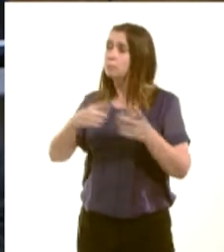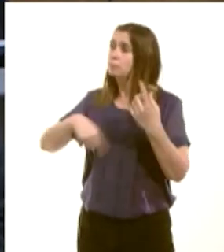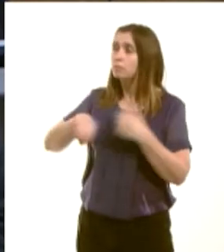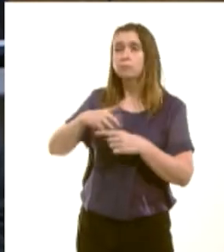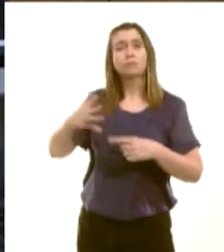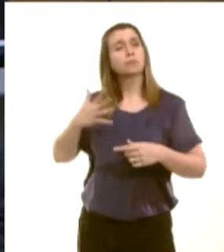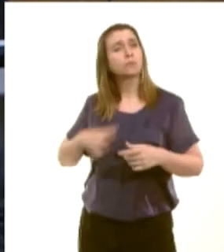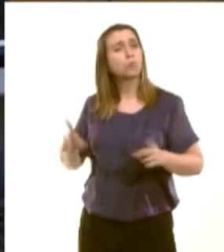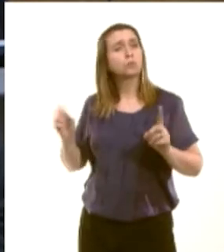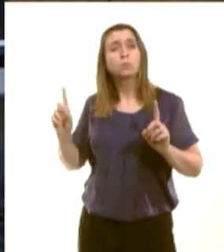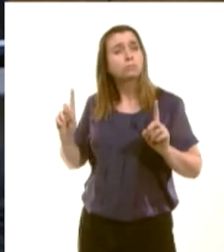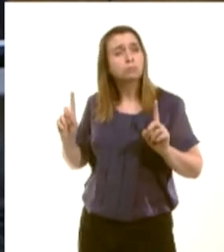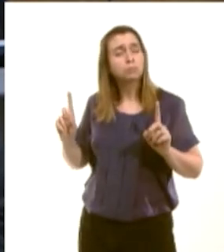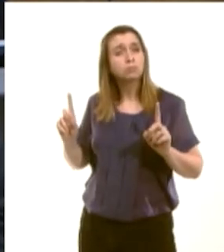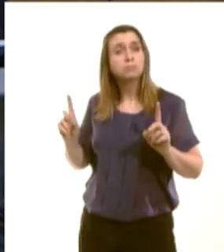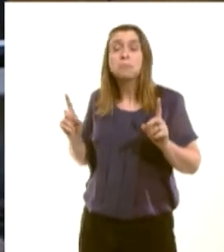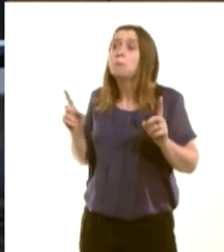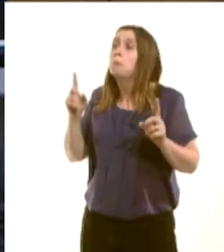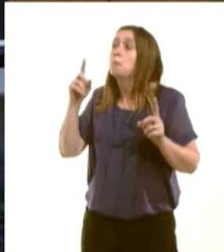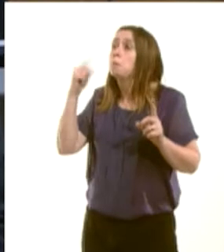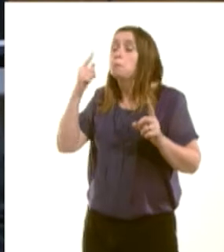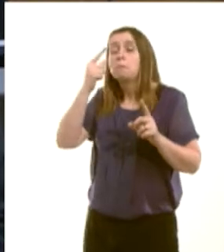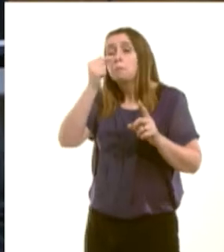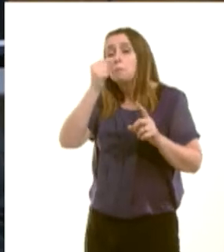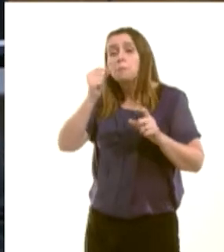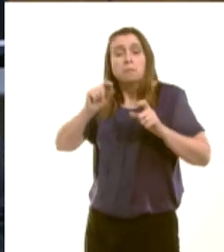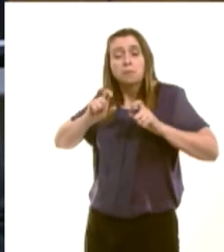hyn o bryd, wrth gwrs, maeín rhaid ystyried y papur yn fanwl. Ond rwyín derbyn bod hynnyín